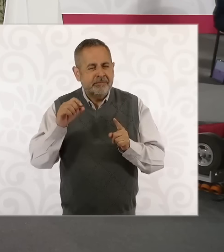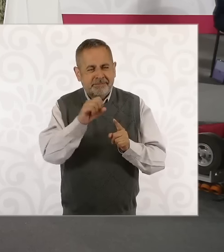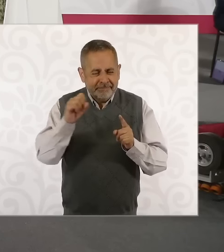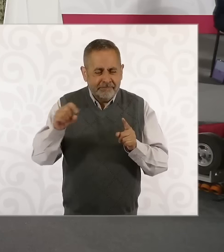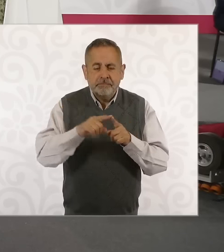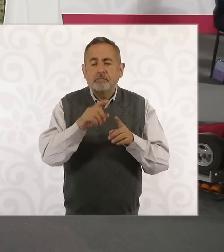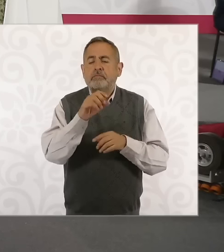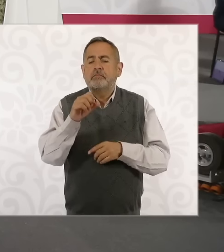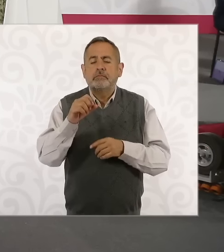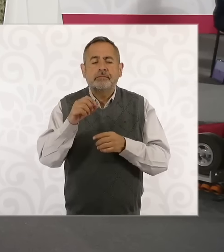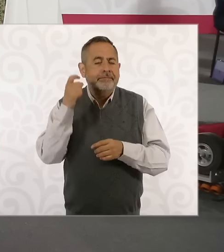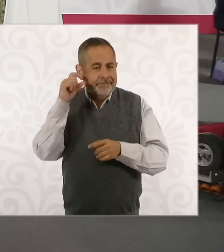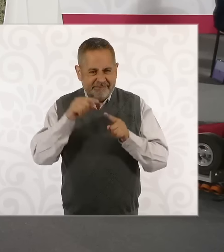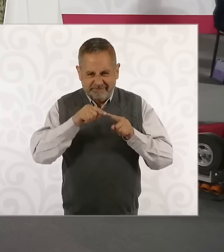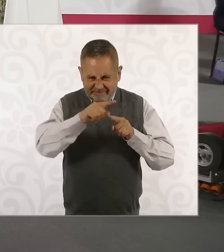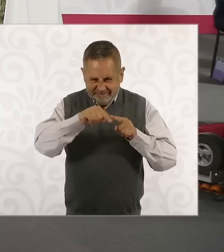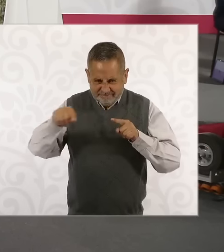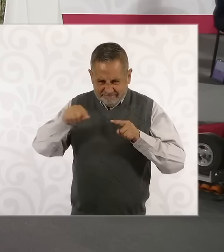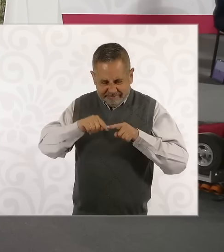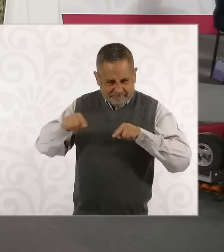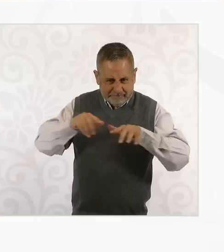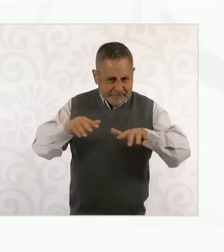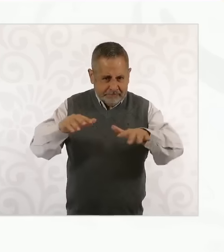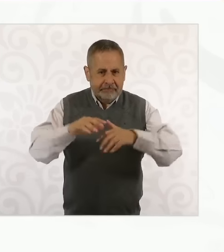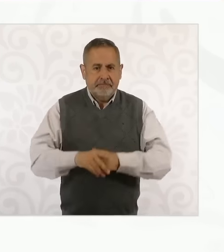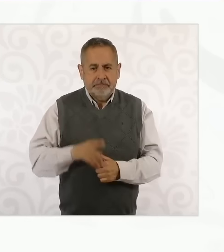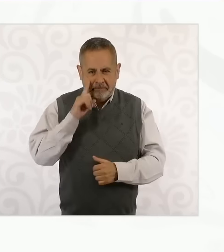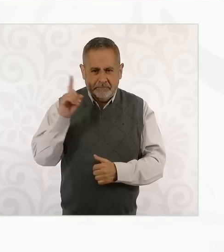el maestro Auz, estamos desarrollando ingeniería básica. Al rato vamos a hablar de cada uno de